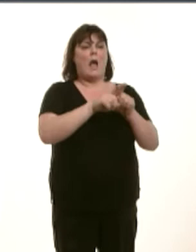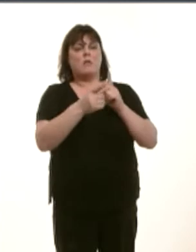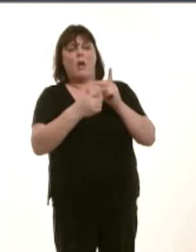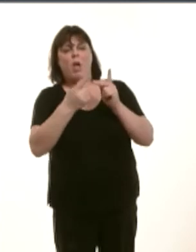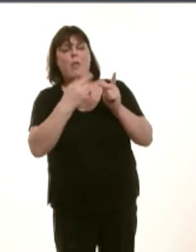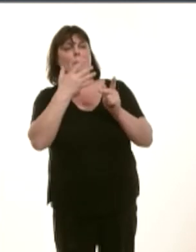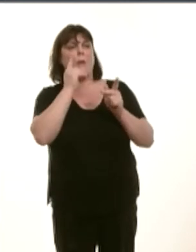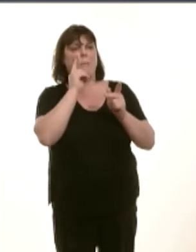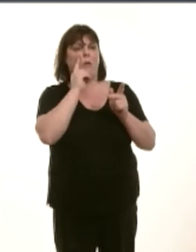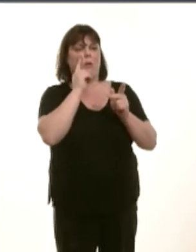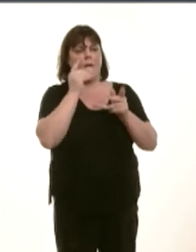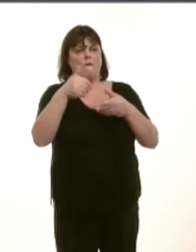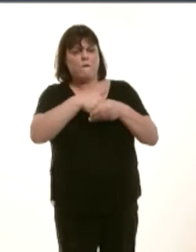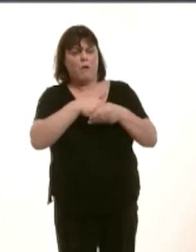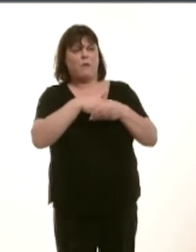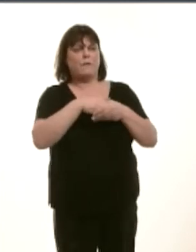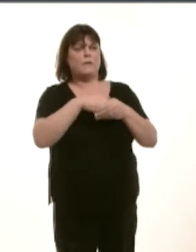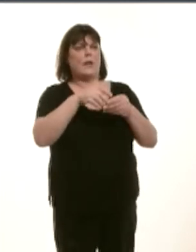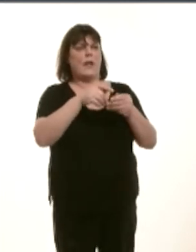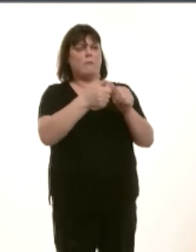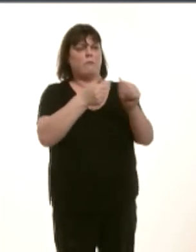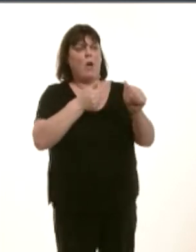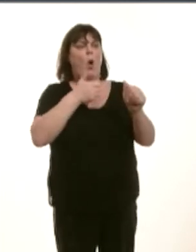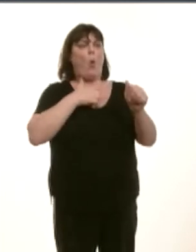lladd-dy Welsh Country Foods yn y Gaerwen. Mi wnaeth swyddogion y Llywodraeth hefyd,